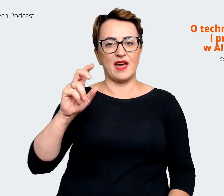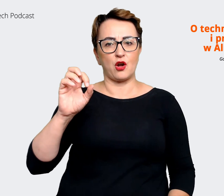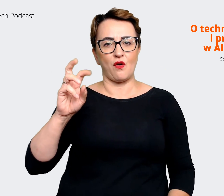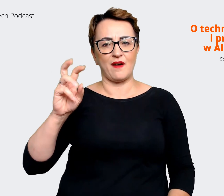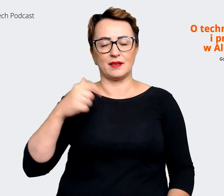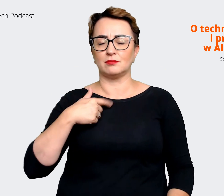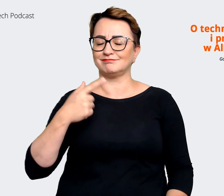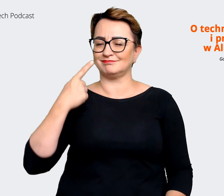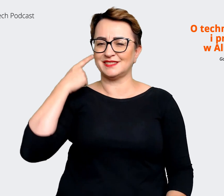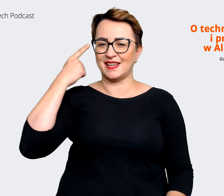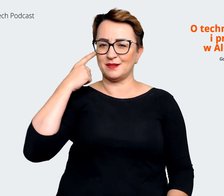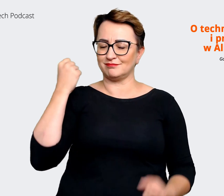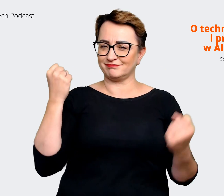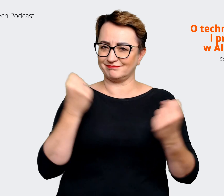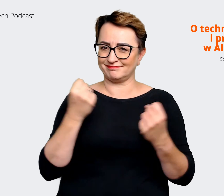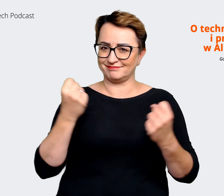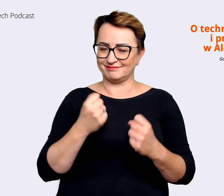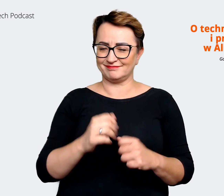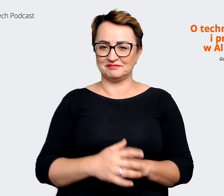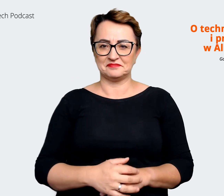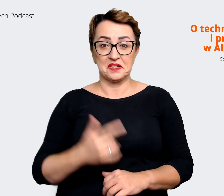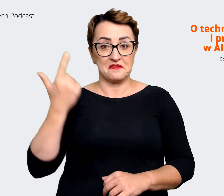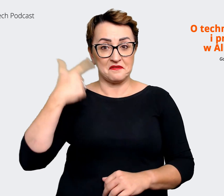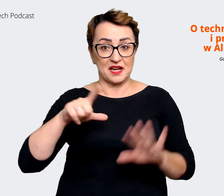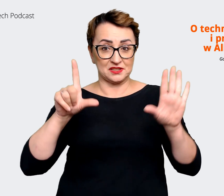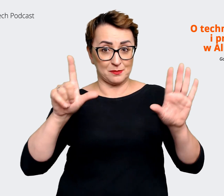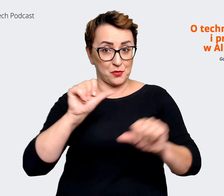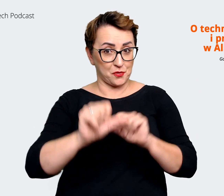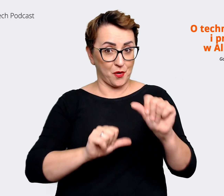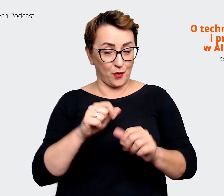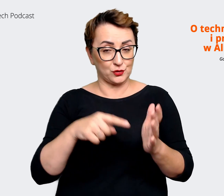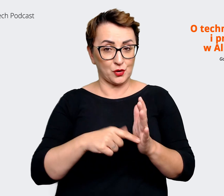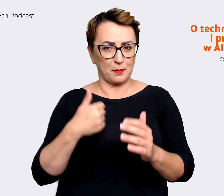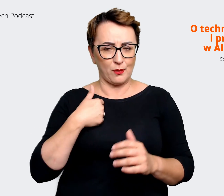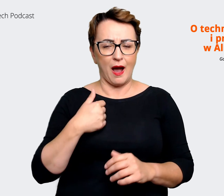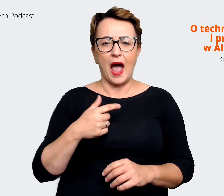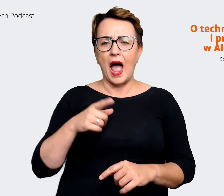Prowadzący: +10 do rispektu. 2007 rok. My w którymś też z odcinków poprzedniego